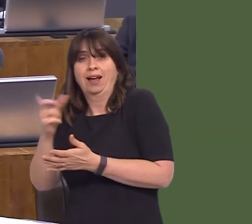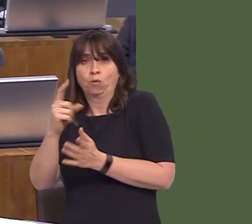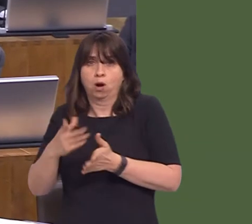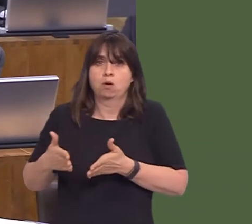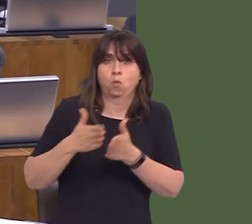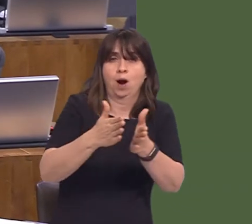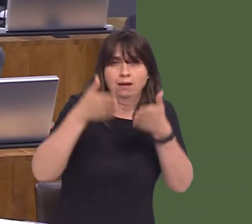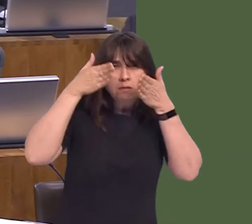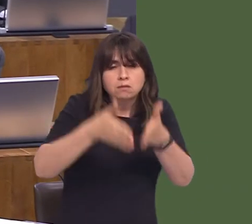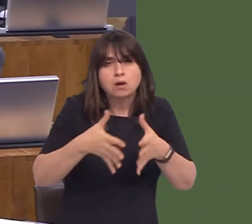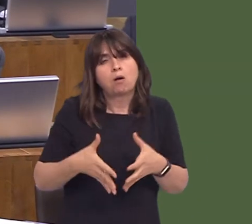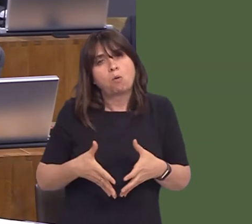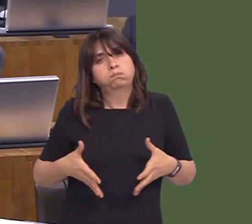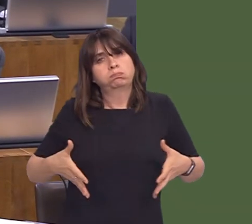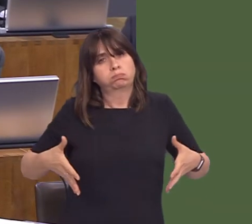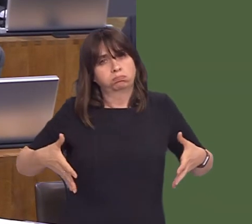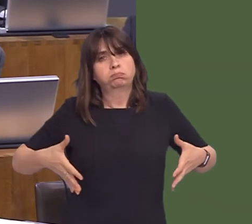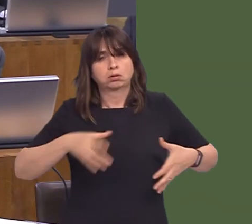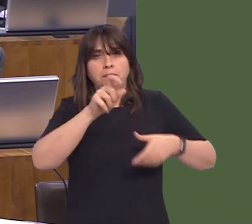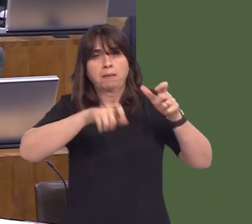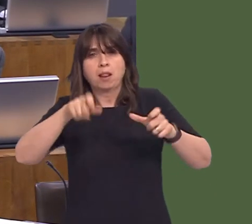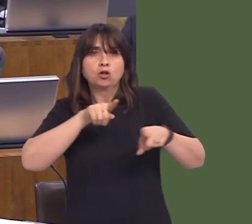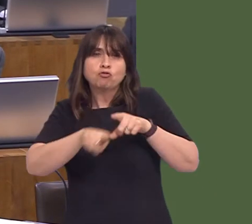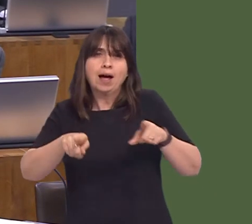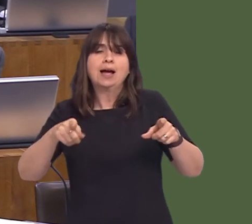lleihauír risg sydd gyda nhw o bethau fel diabetes.